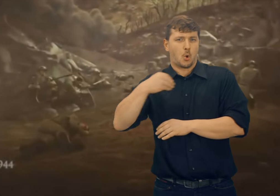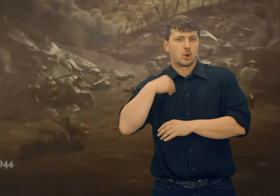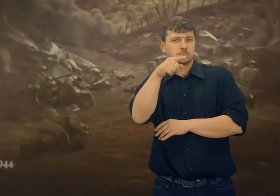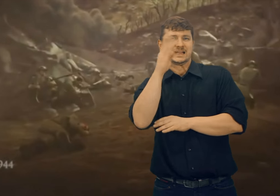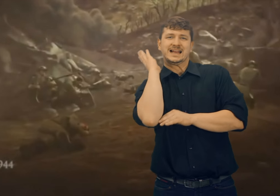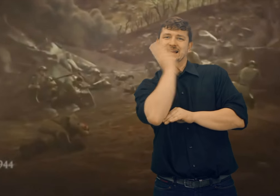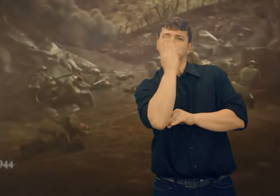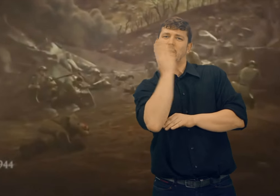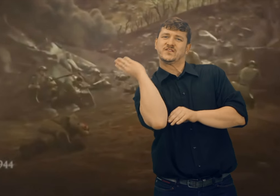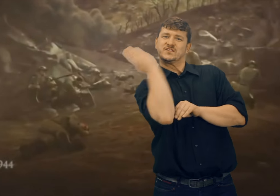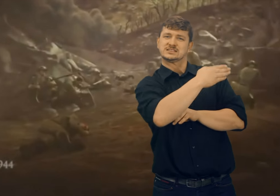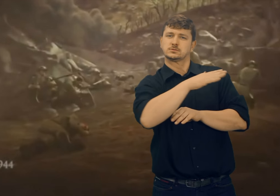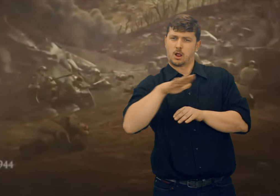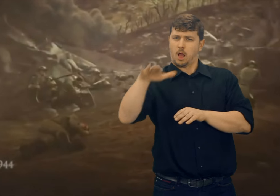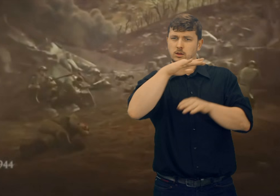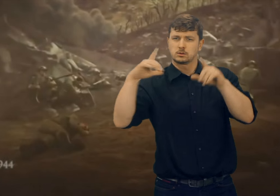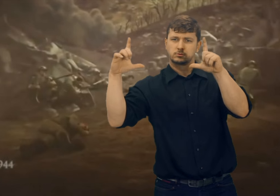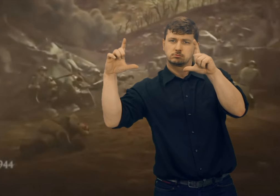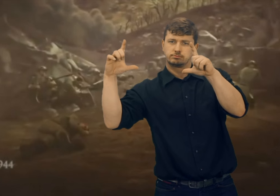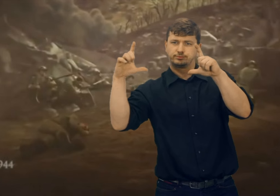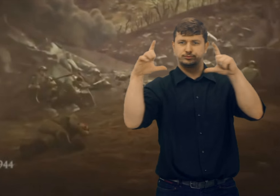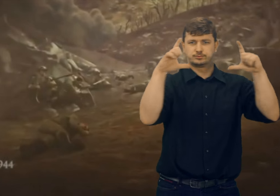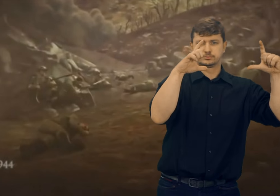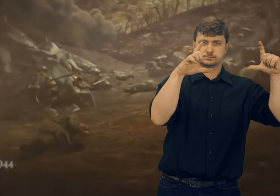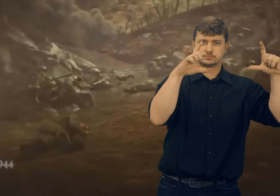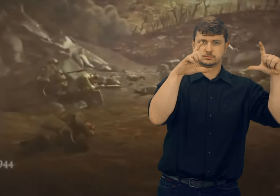wurde das komplette Land in westlicher Richtung "verschoben".